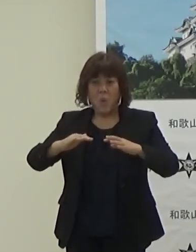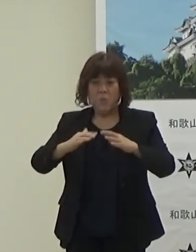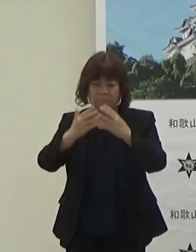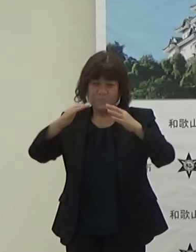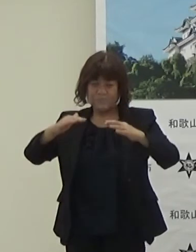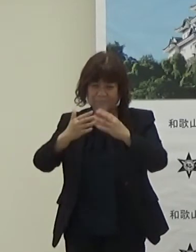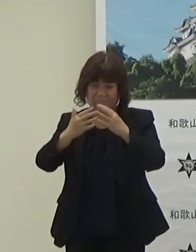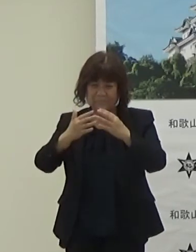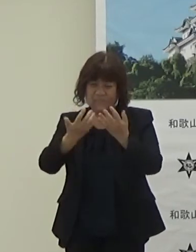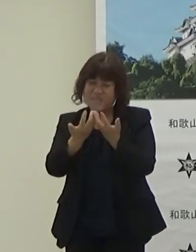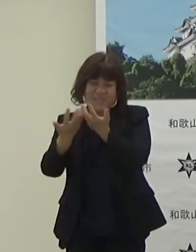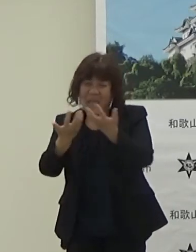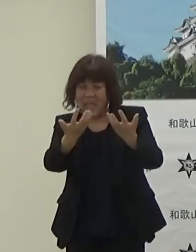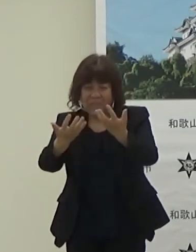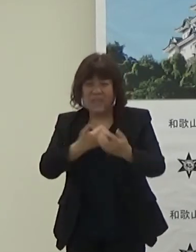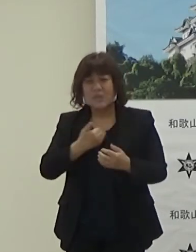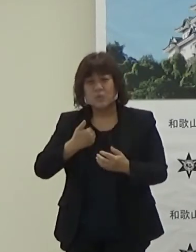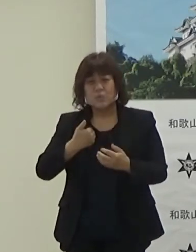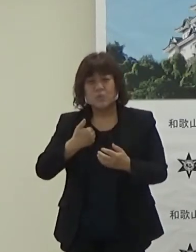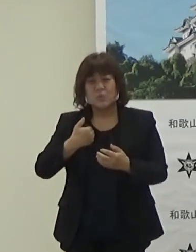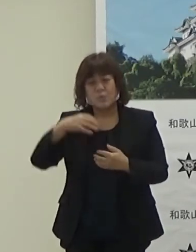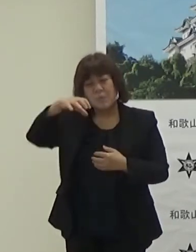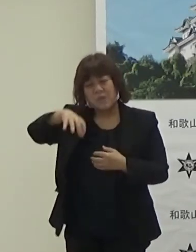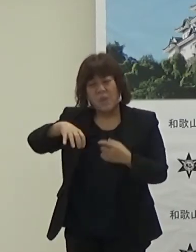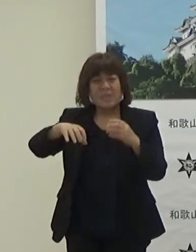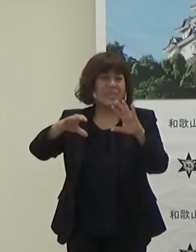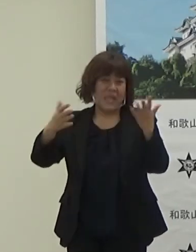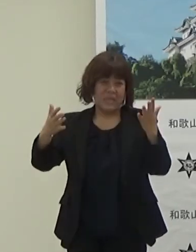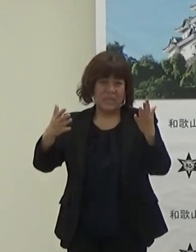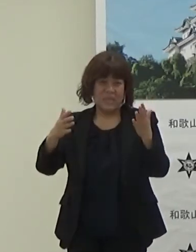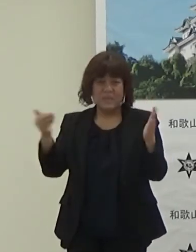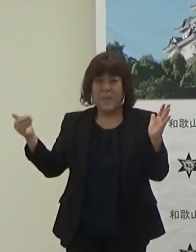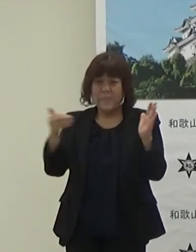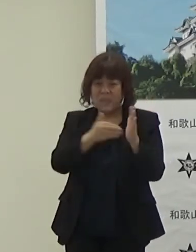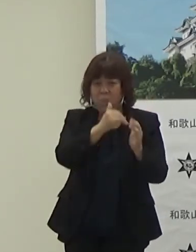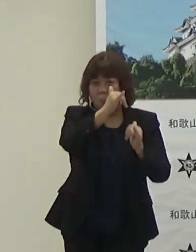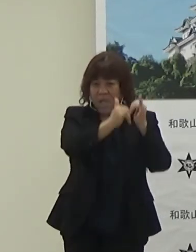これはもう今までの歴史を見ても県庁所在都市で